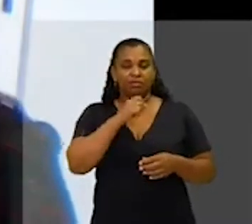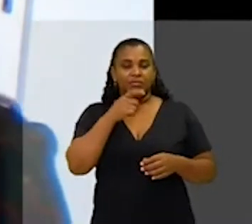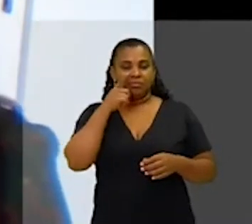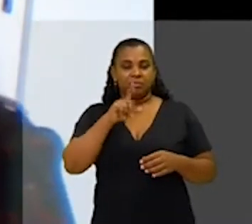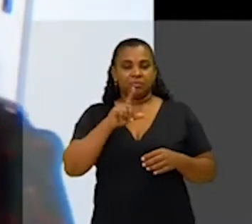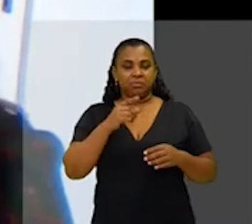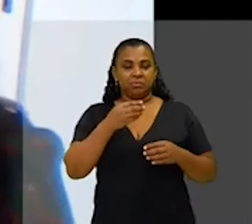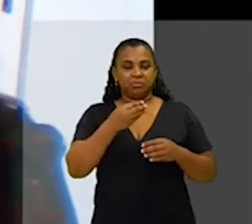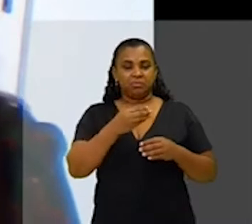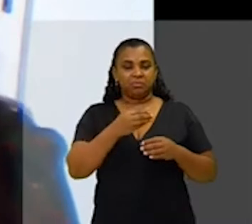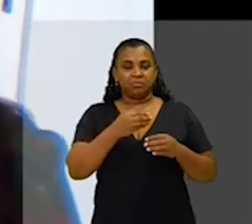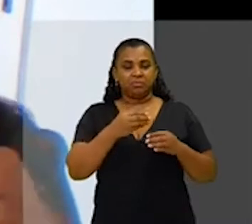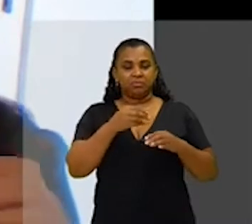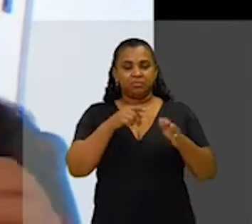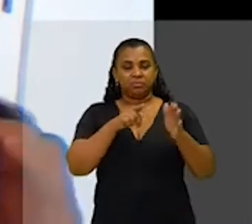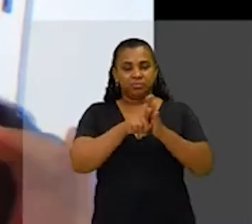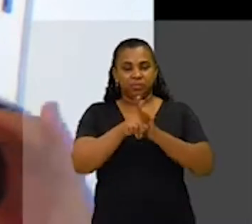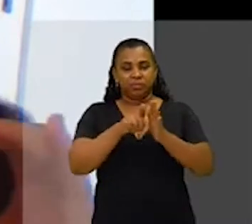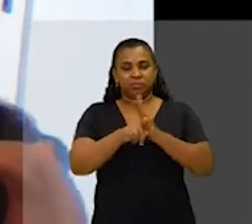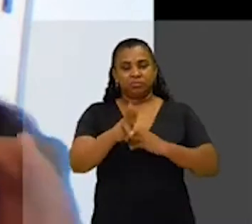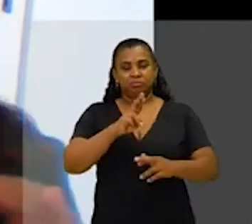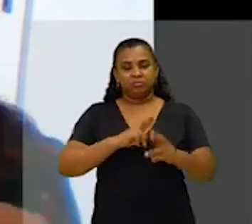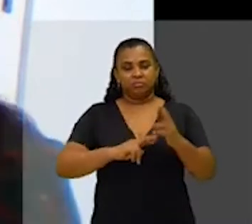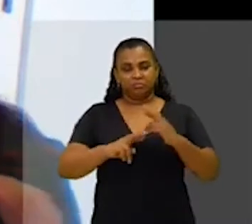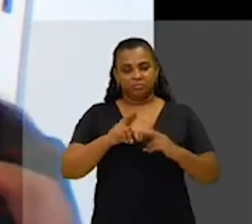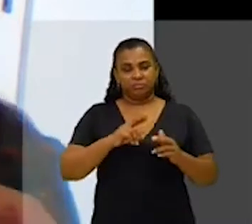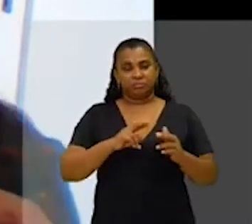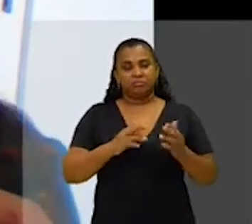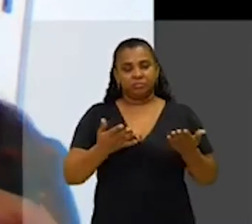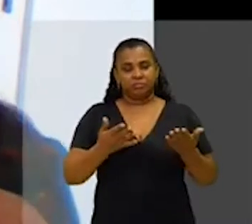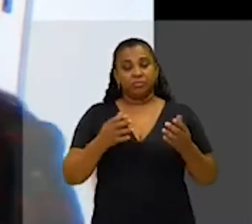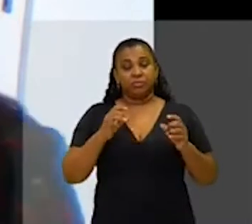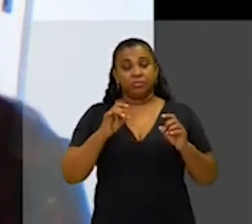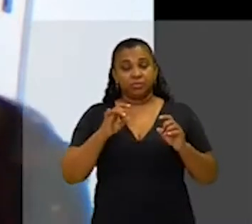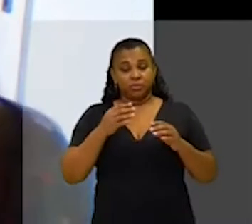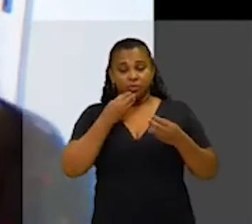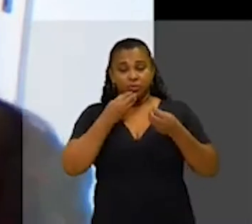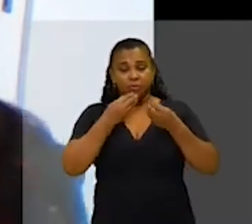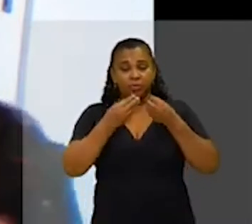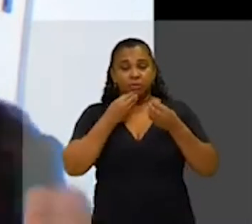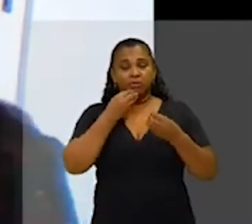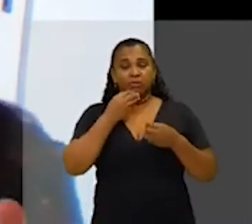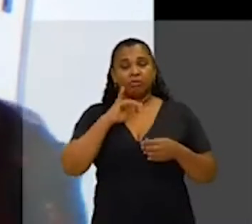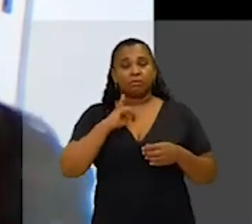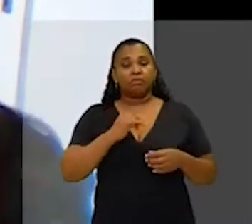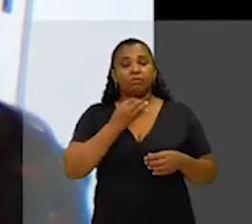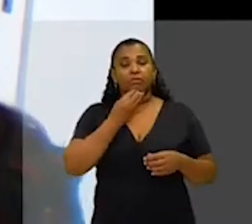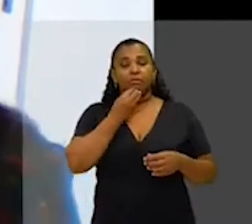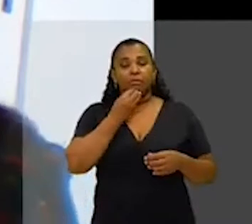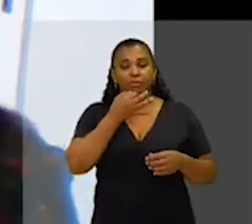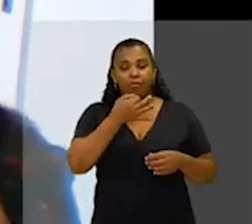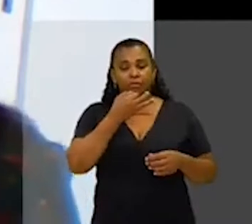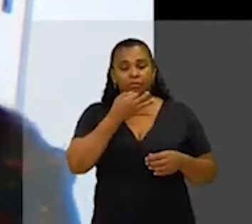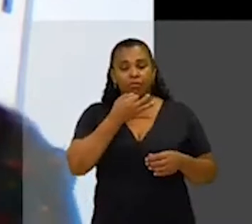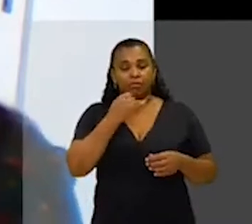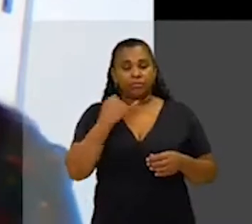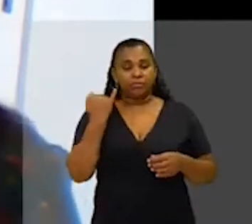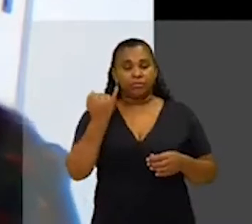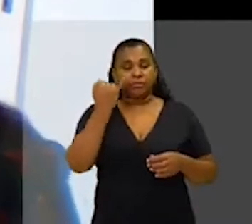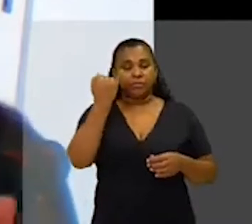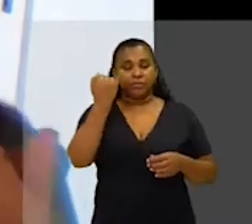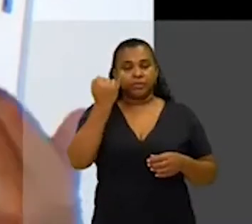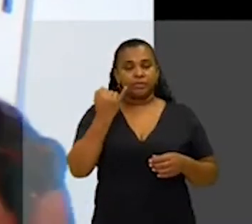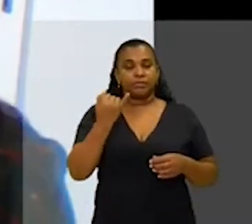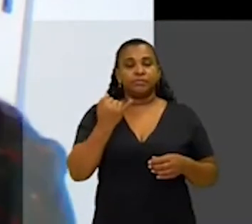perguntas mas só só comentando que é Se você realmente importante é só essa ressalva o que